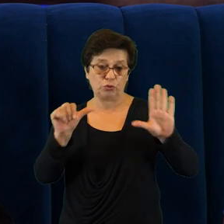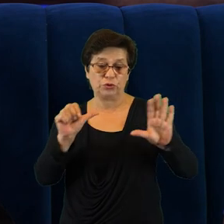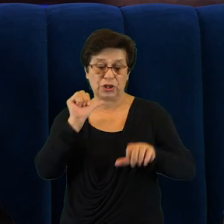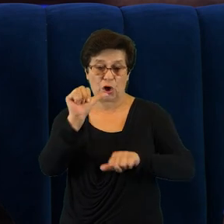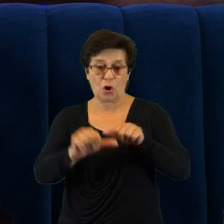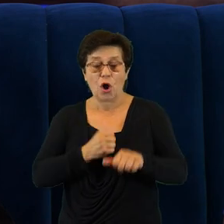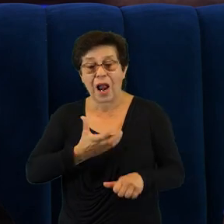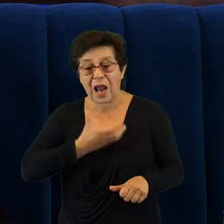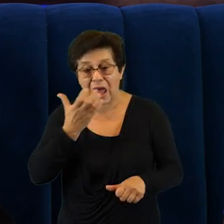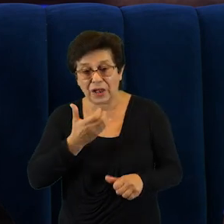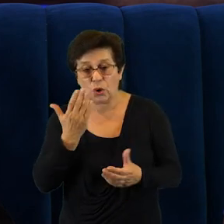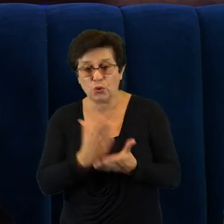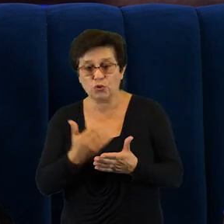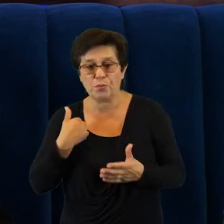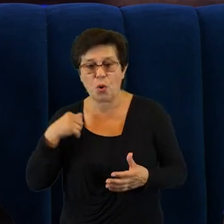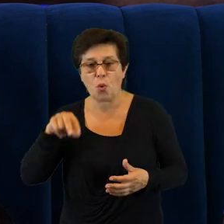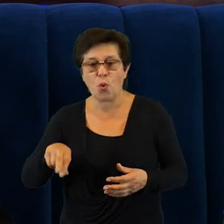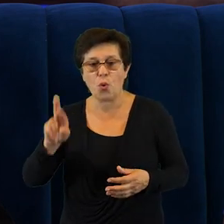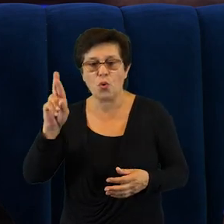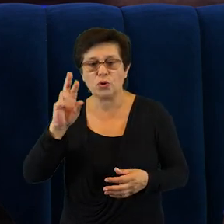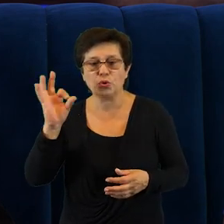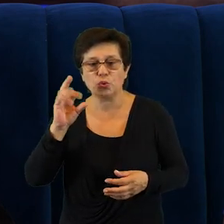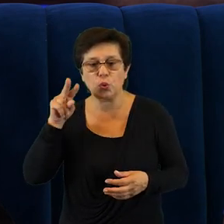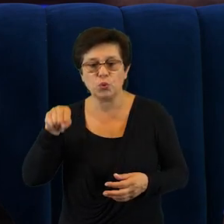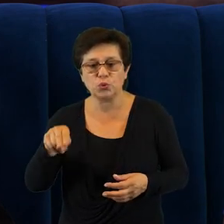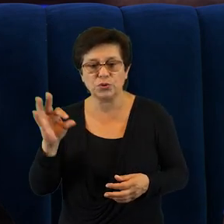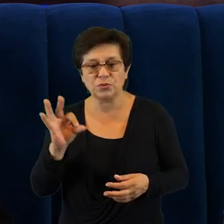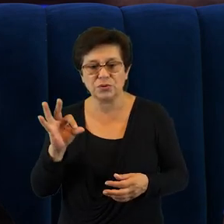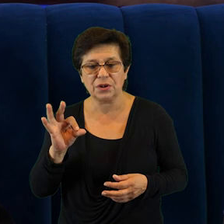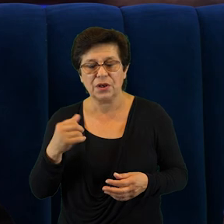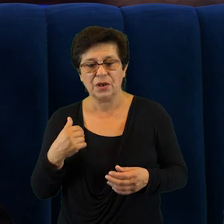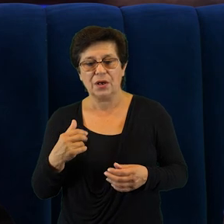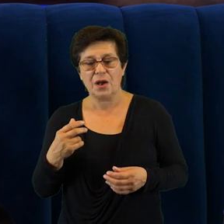już był Ursus, już był czerwiec 1976 roku,